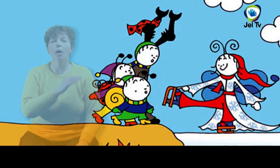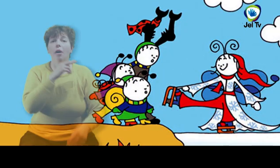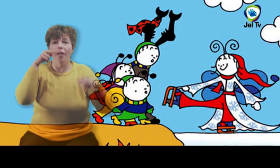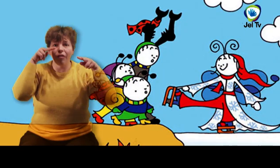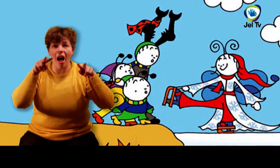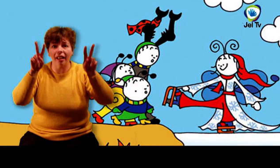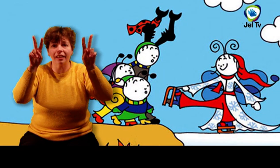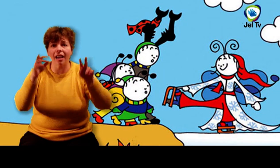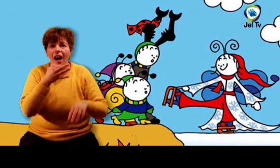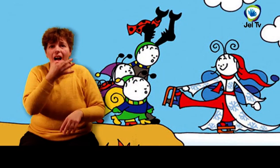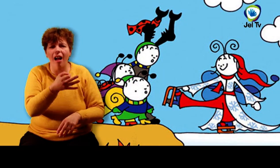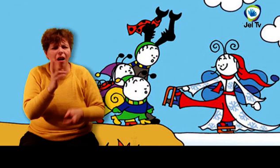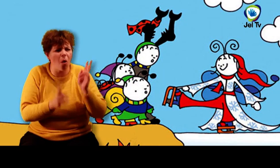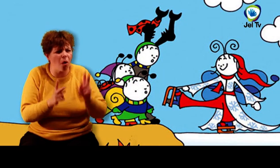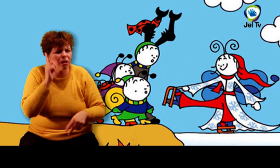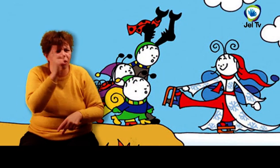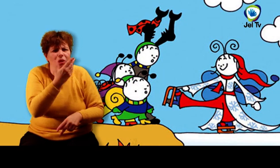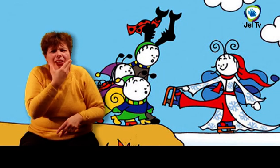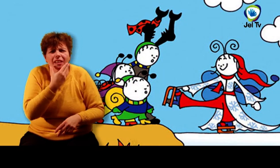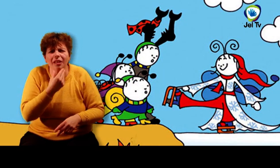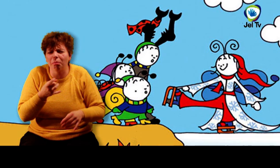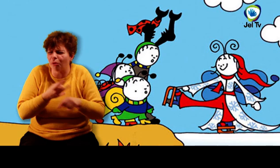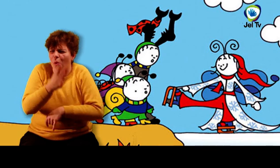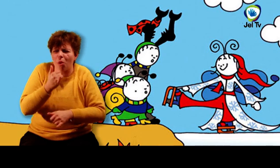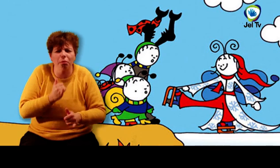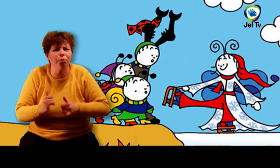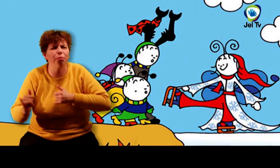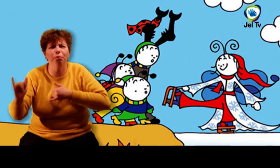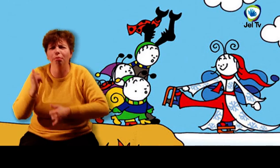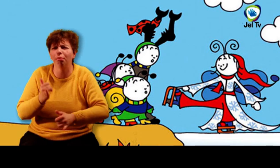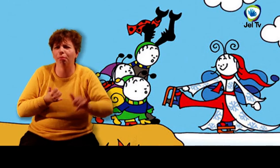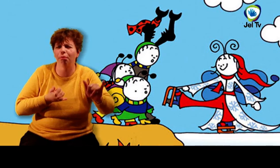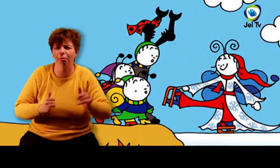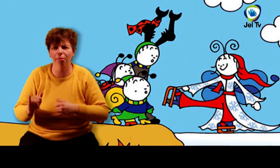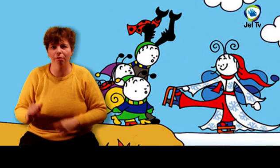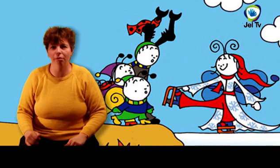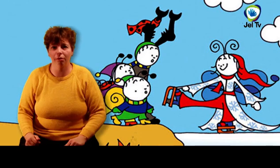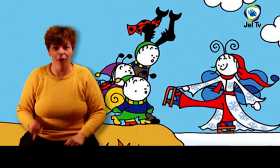Hogyan tudsz ilyen szépen, gyorsan siklani a jégen?- kérdezte Vendel.